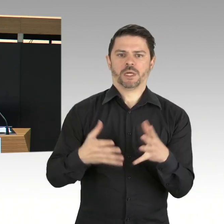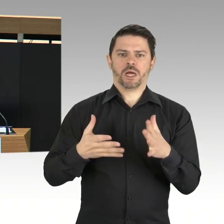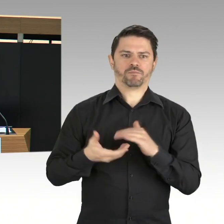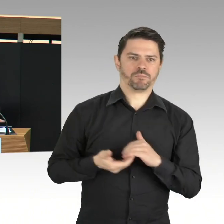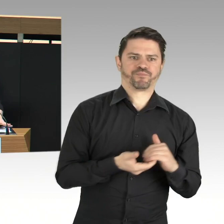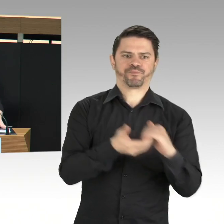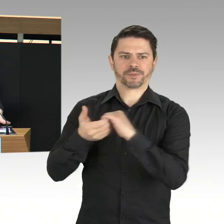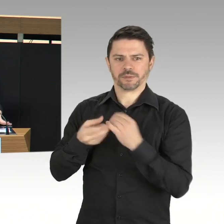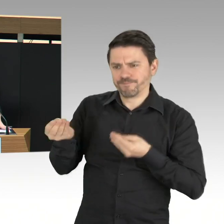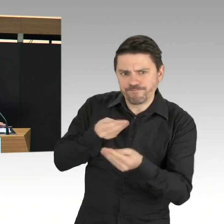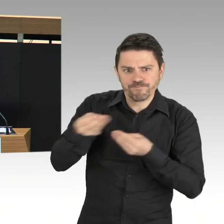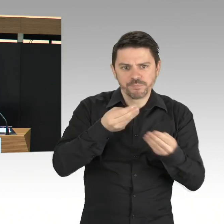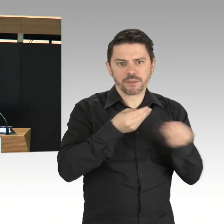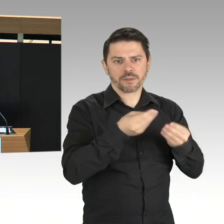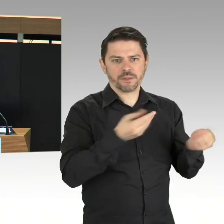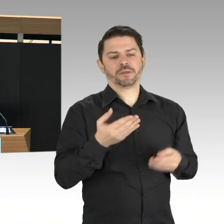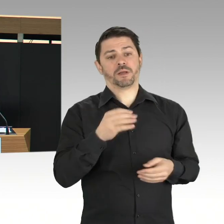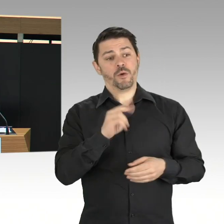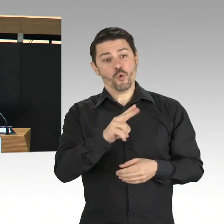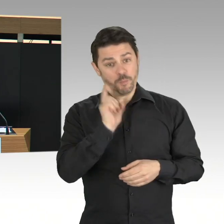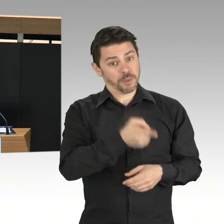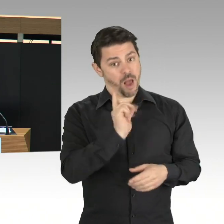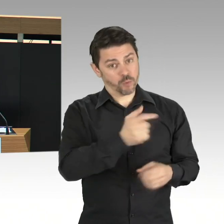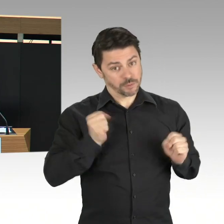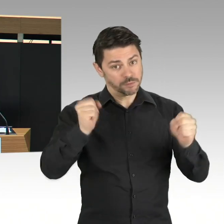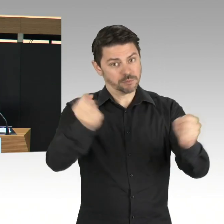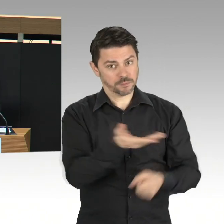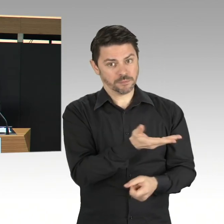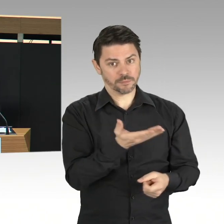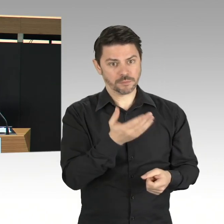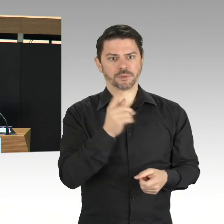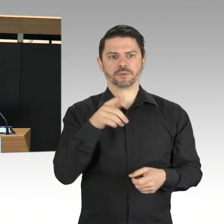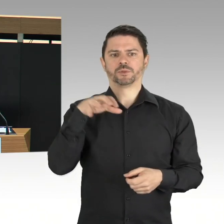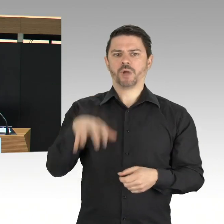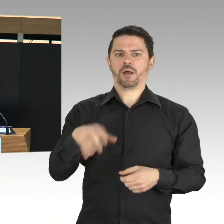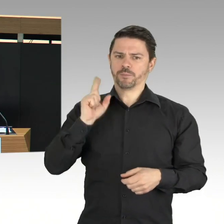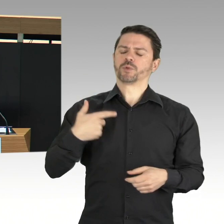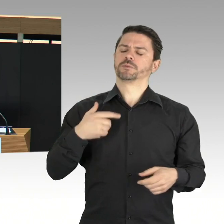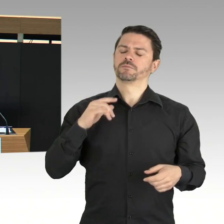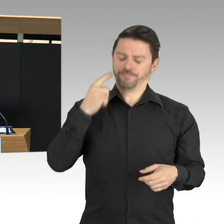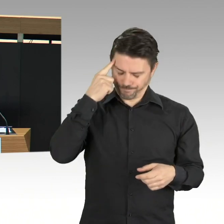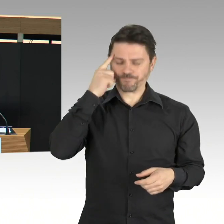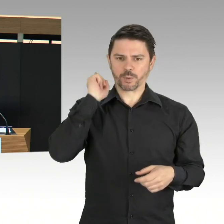sind wir stolz darauf, heute den Mietendeckel zu verabschieden und ganz zum Schluss will ich noch ein Anliegen loswerden.